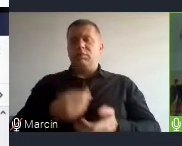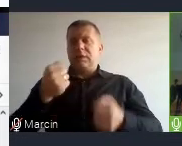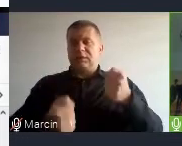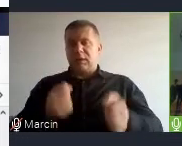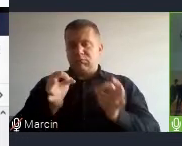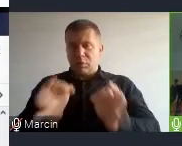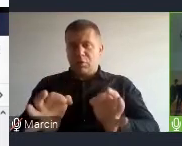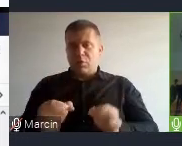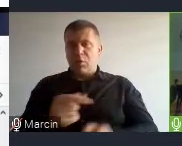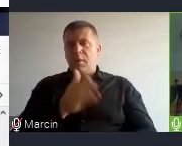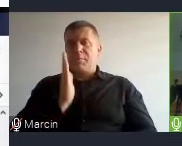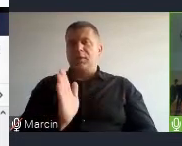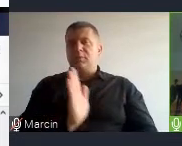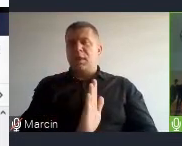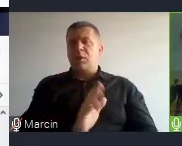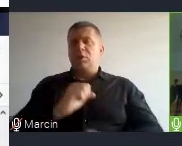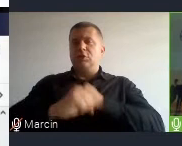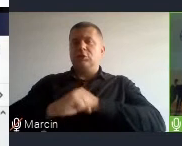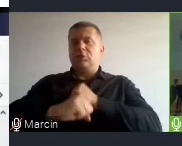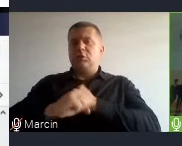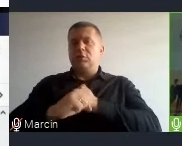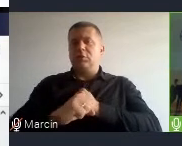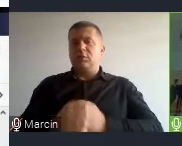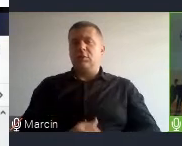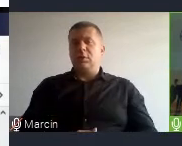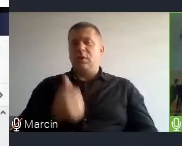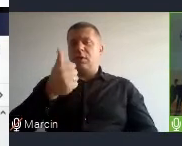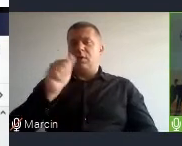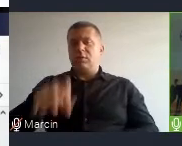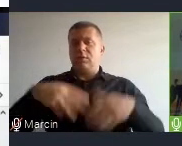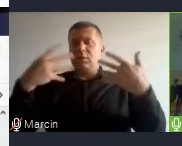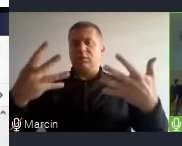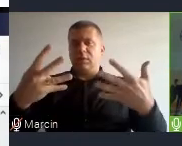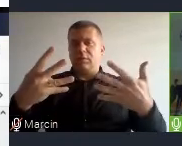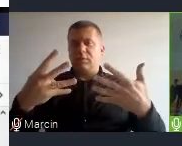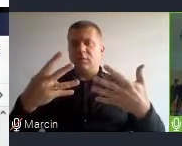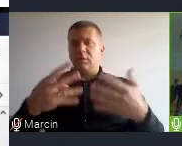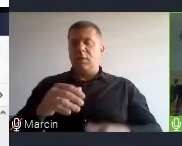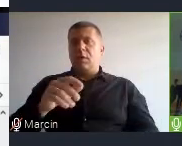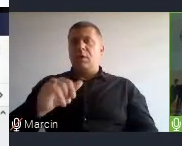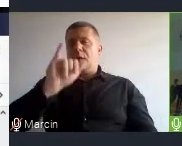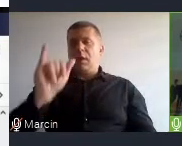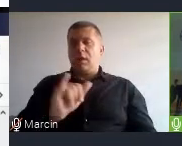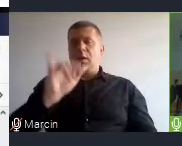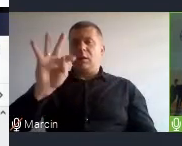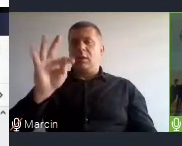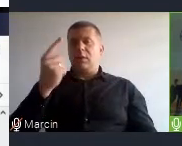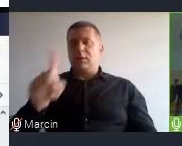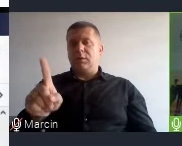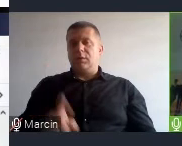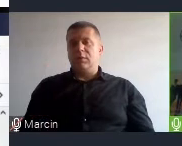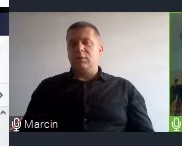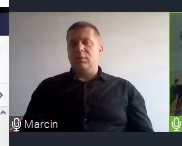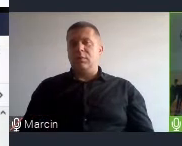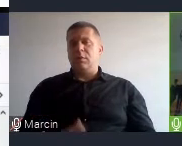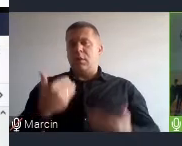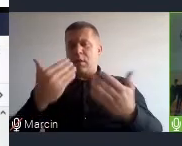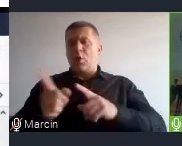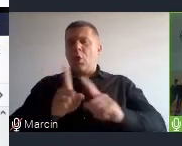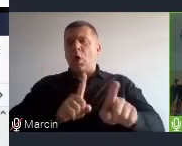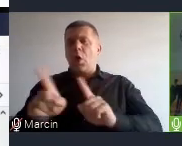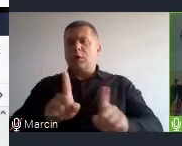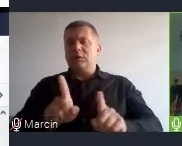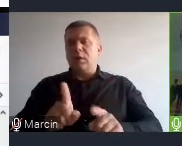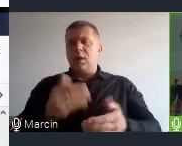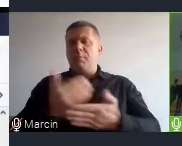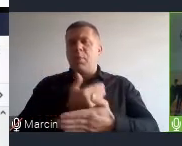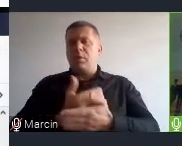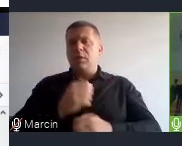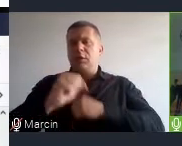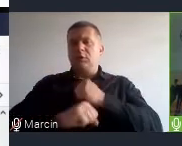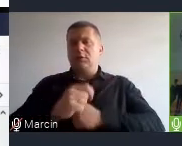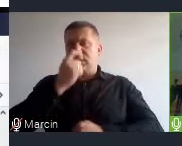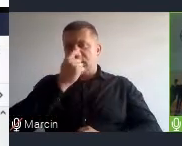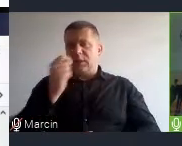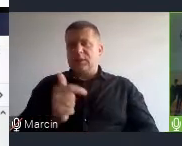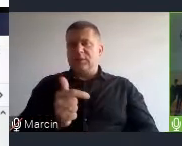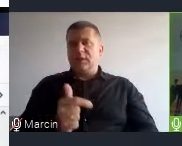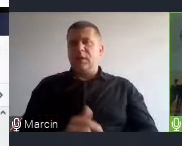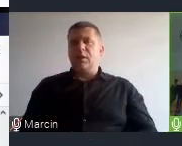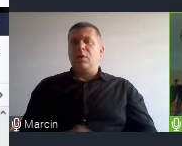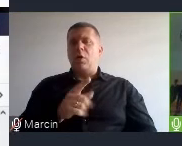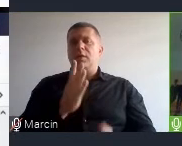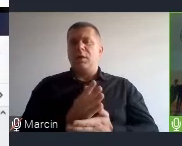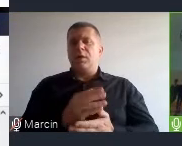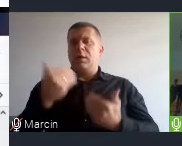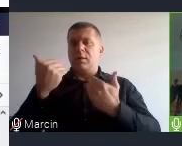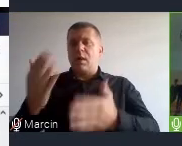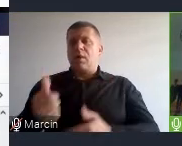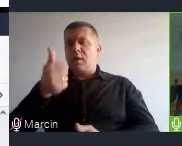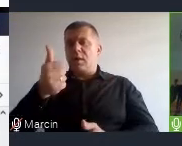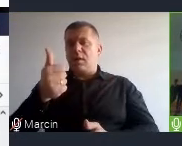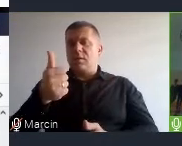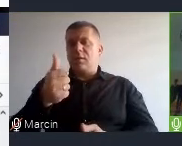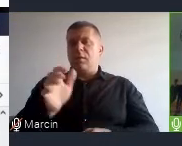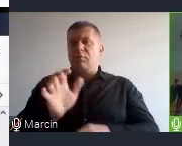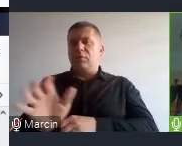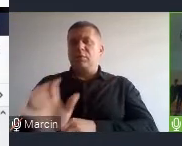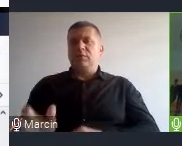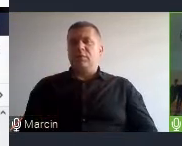który będzie miał silnik 1.9 JTD, czyli podał oznakowanie modelu silnika Disla, który jest przypisany jednemu z producentów.